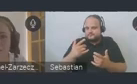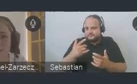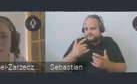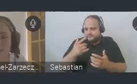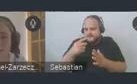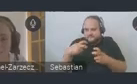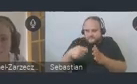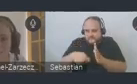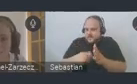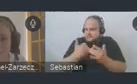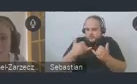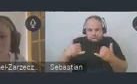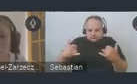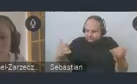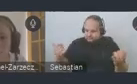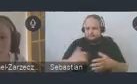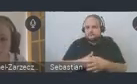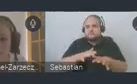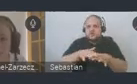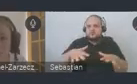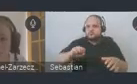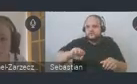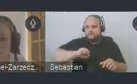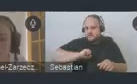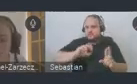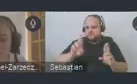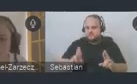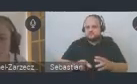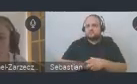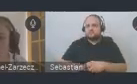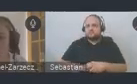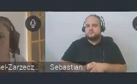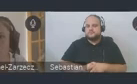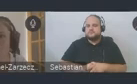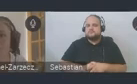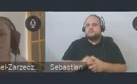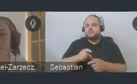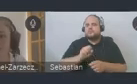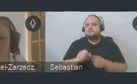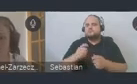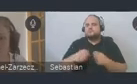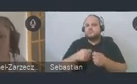Tak że tu jest dużo fajnych rzeczy i one są zrobione w taki sposób, że można klikać,